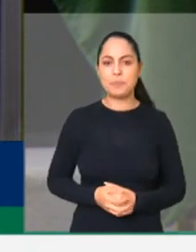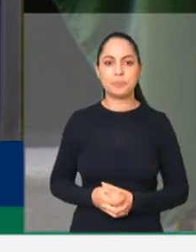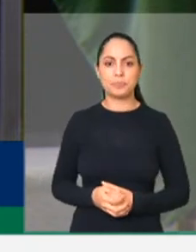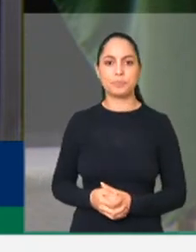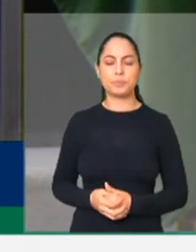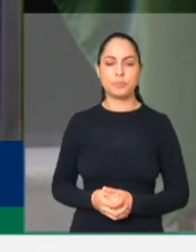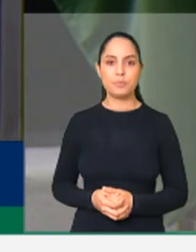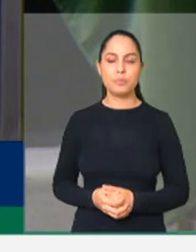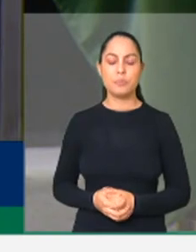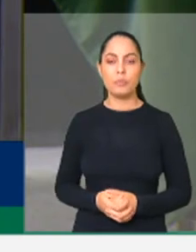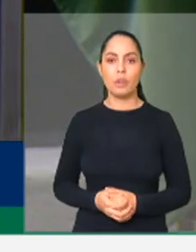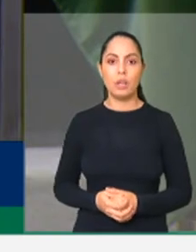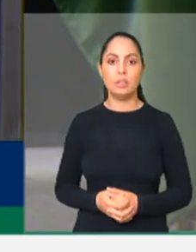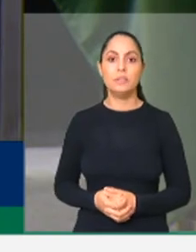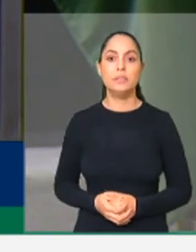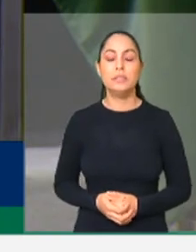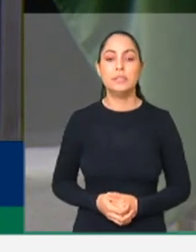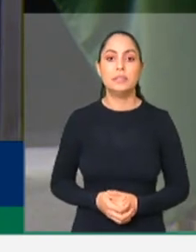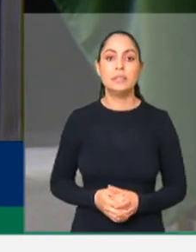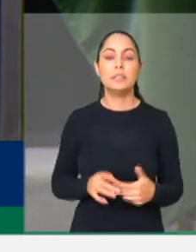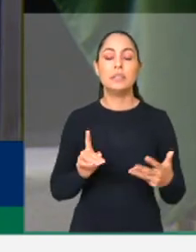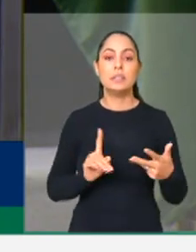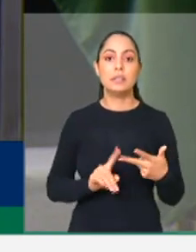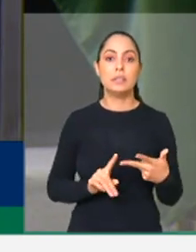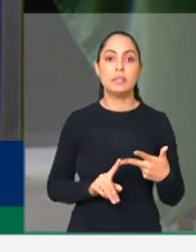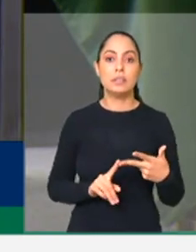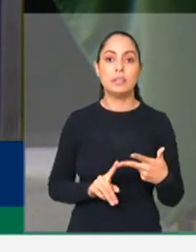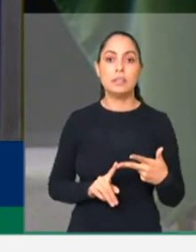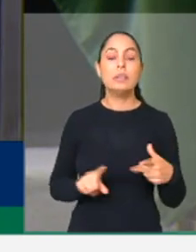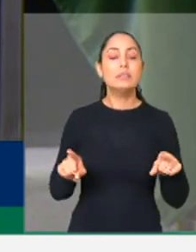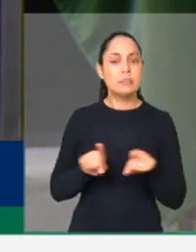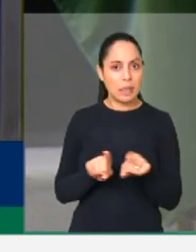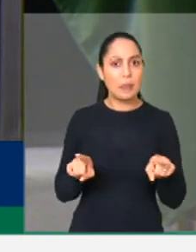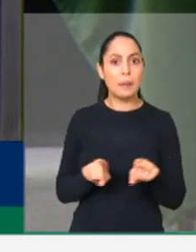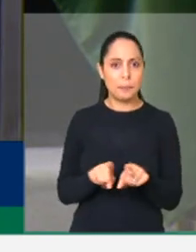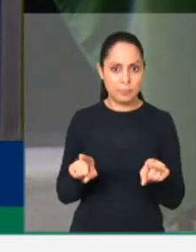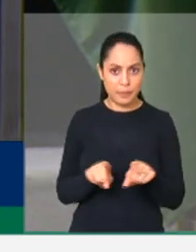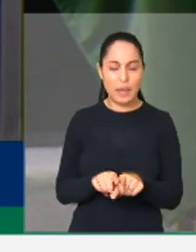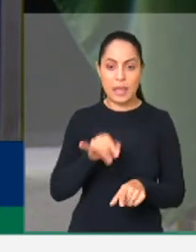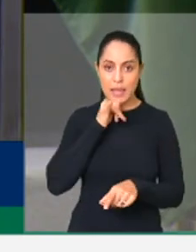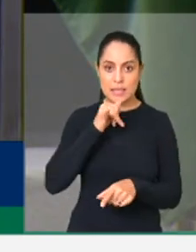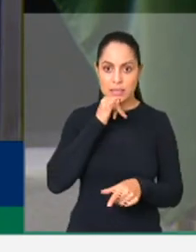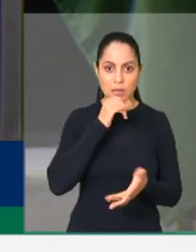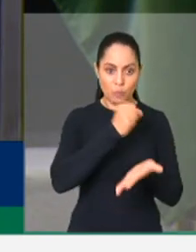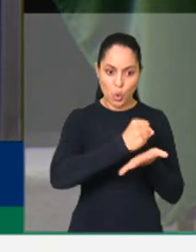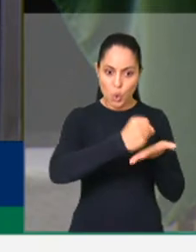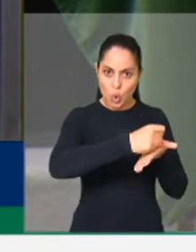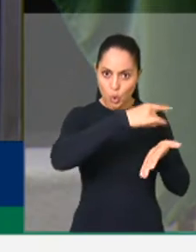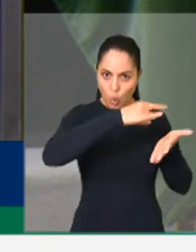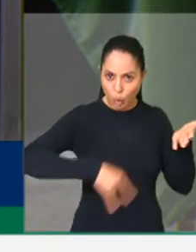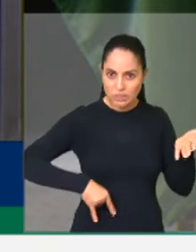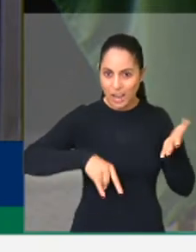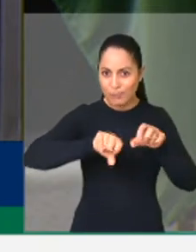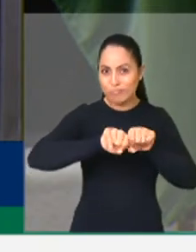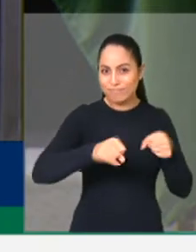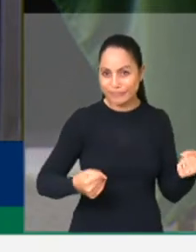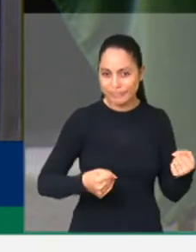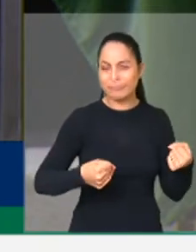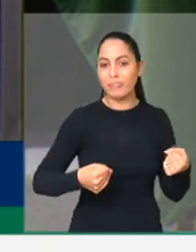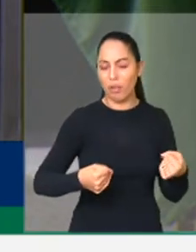E A ADMINISTRADORA COTISTA DESSES FUNDOS PORTANTO OBRIGADA FUTUROS PASSIVOS. ASSIM CASO NENHUMA MEDIDA SEJA TOMADA HAVERÁPREJUÍZO DIRETO AO ERÁRIO QUE TERÁQUE ARCAR